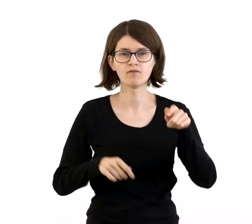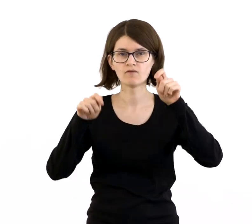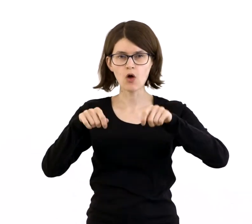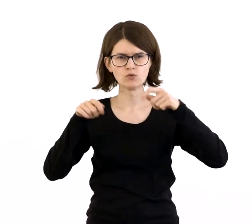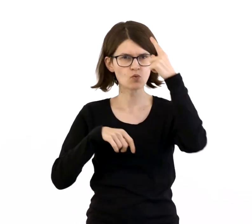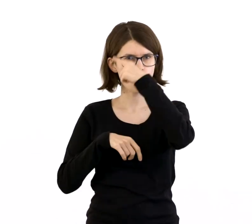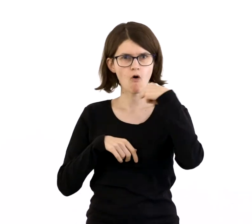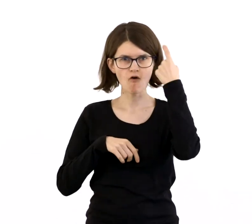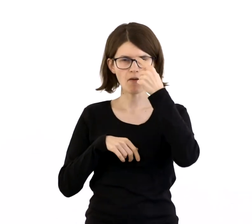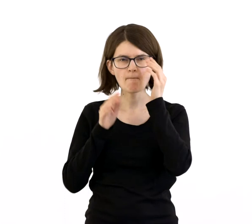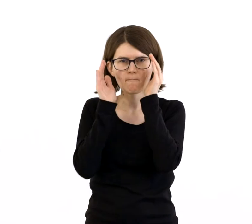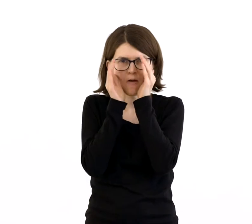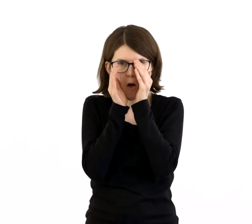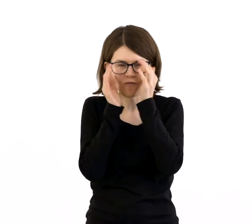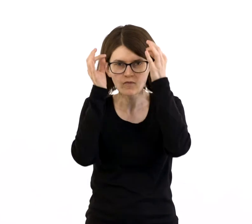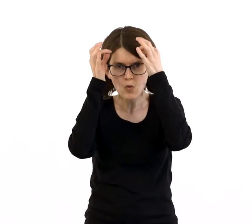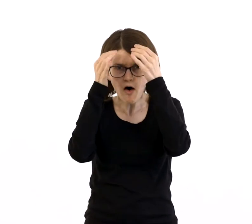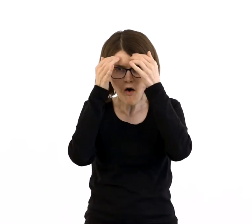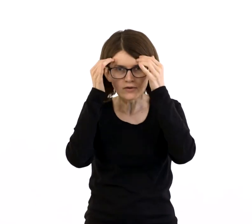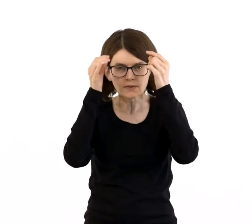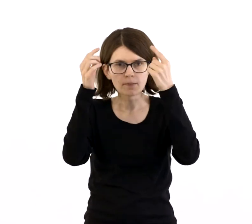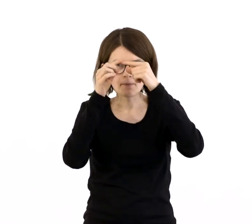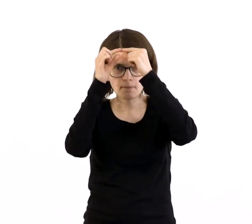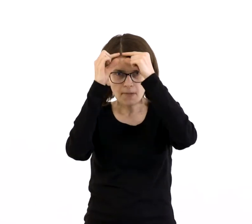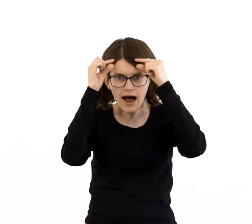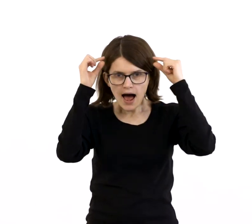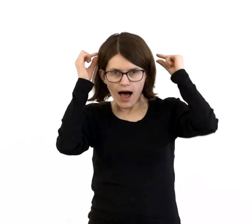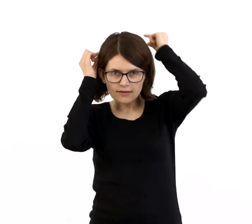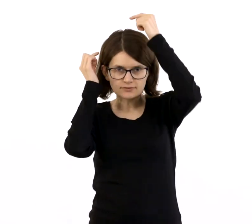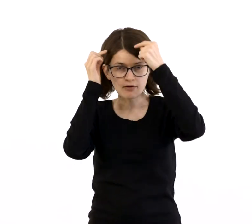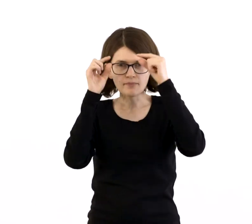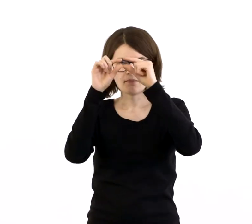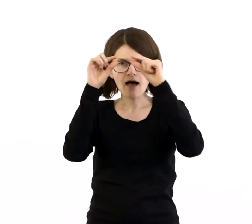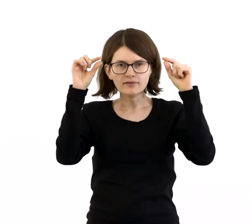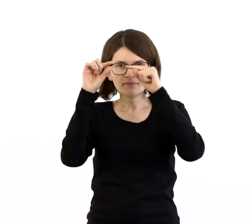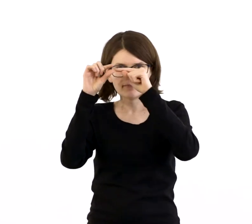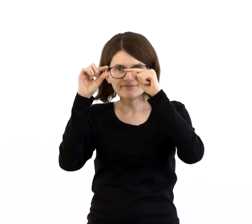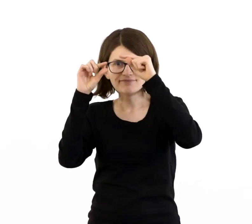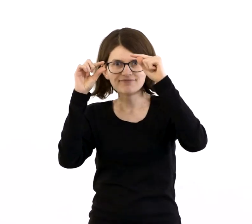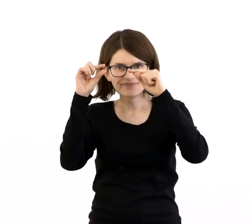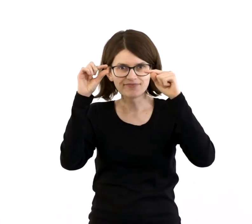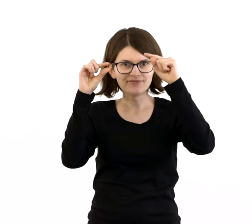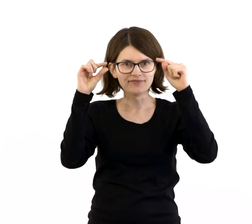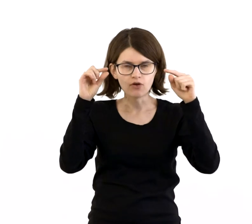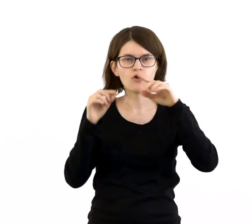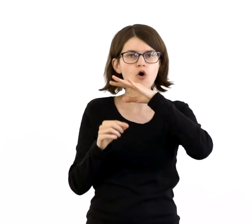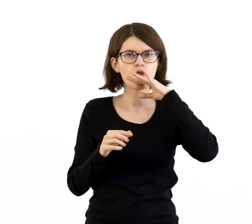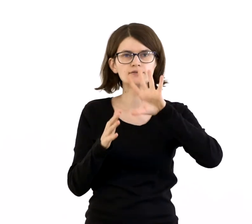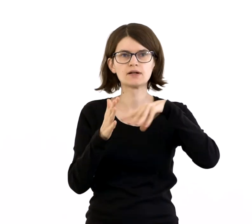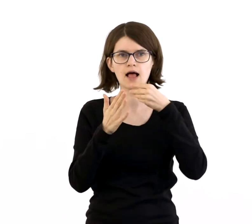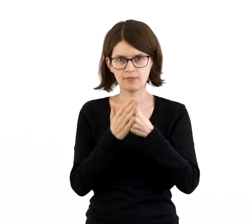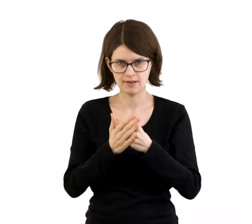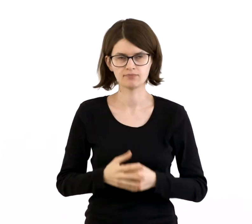Przedstawiony woźnica ma nisko sklepioną czaszkę, włosy są przewiązane przepaską zdobioną motywem meandra i inkrustowaną srebrem.